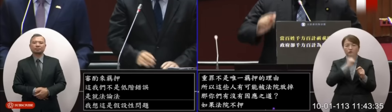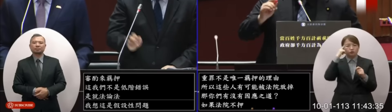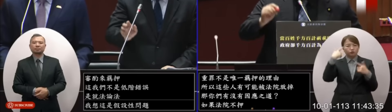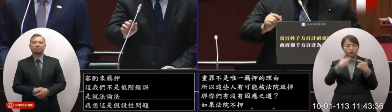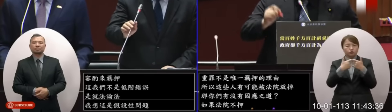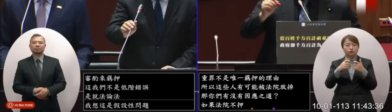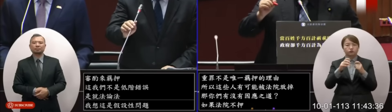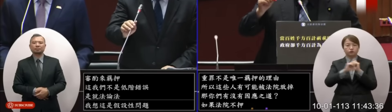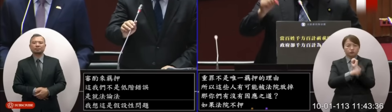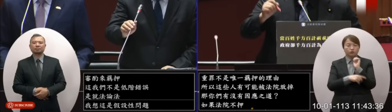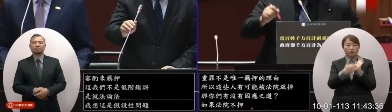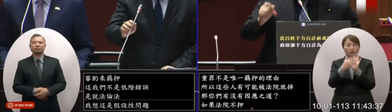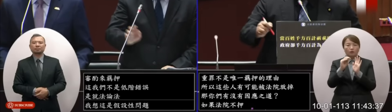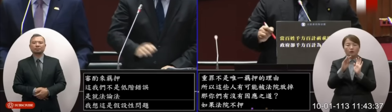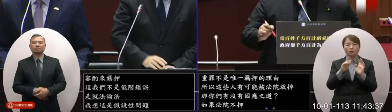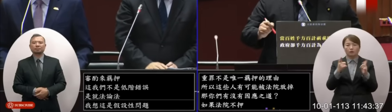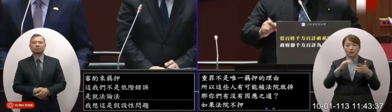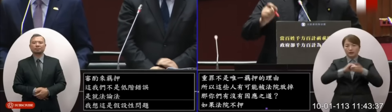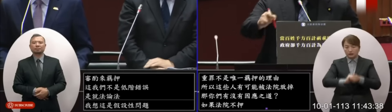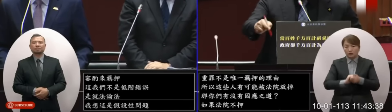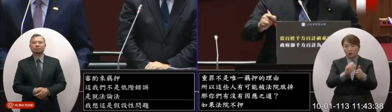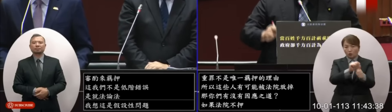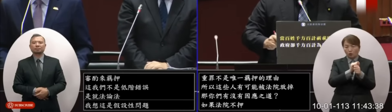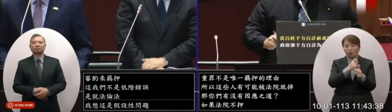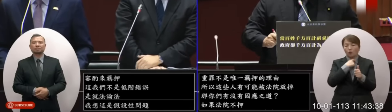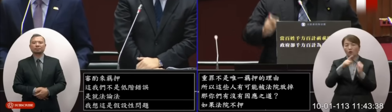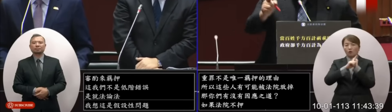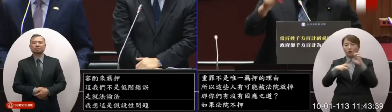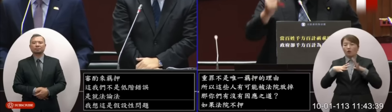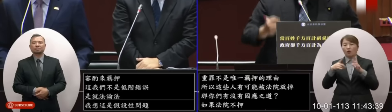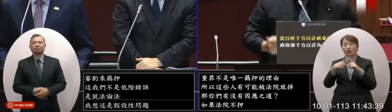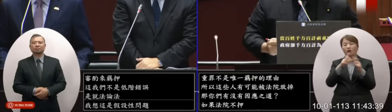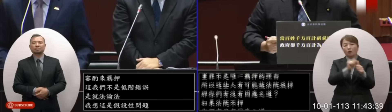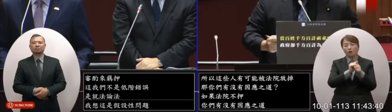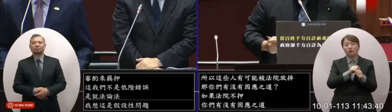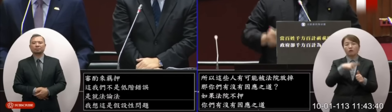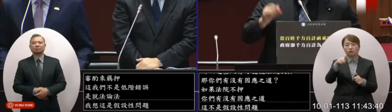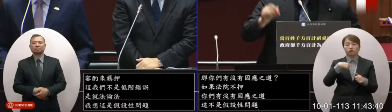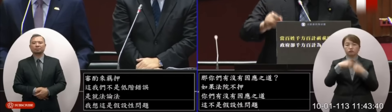你今天不是一定羈押哦 法官可以不押人 你我都知道 那如果說